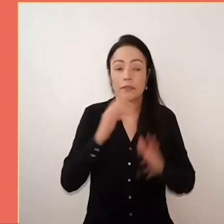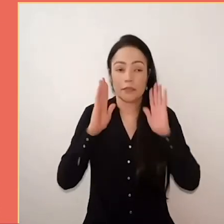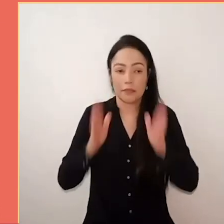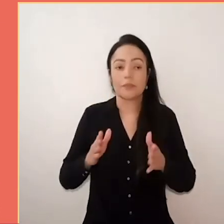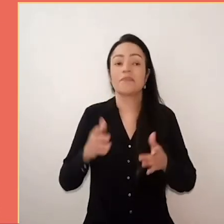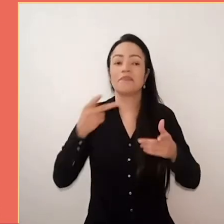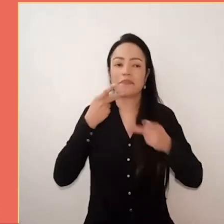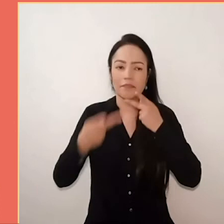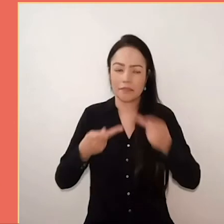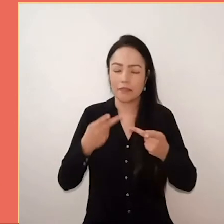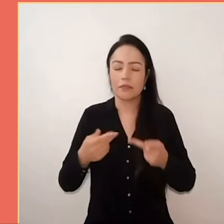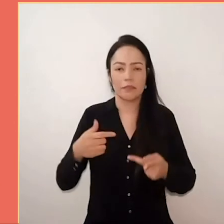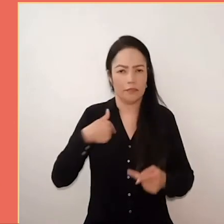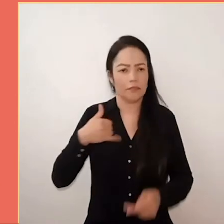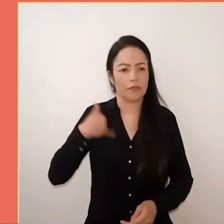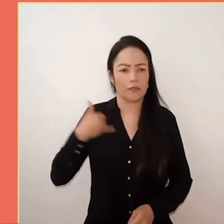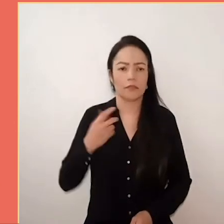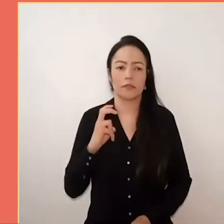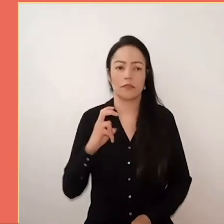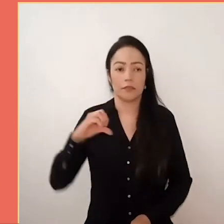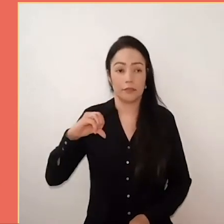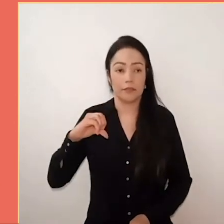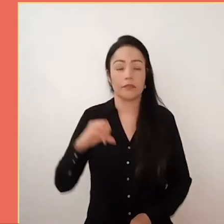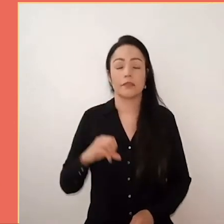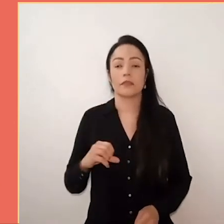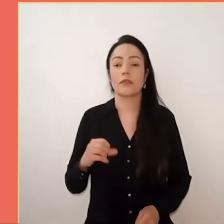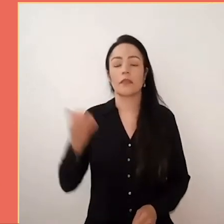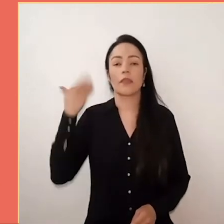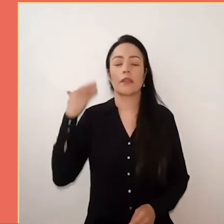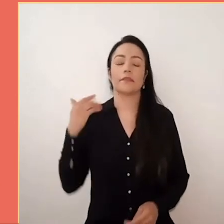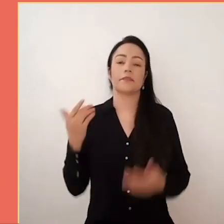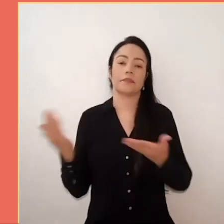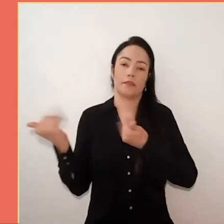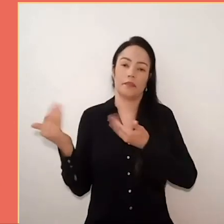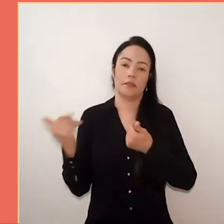e eu tenho 59 anos e não existia na minha juventude WhatsApp,